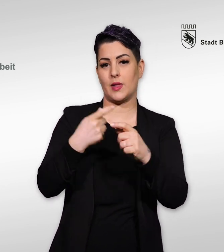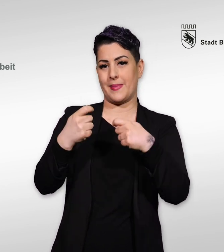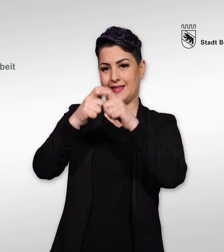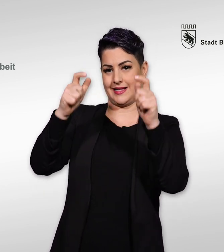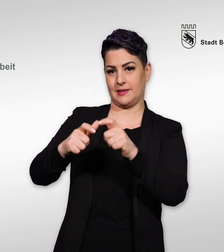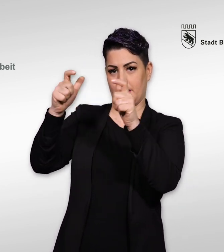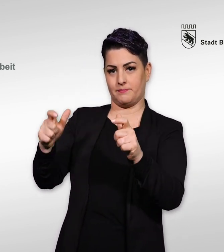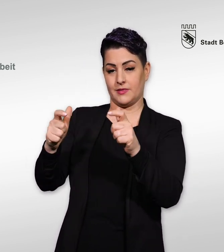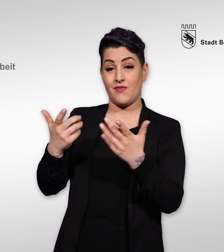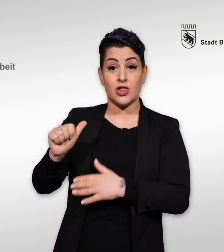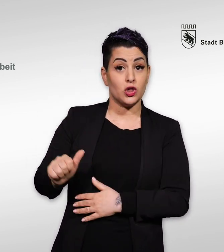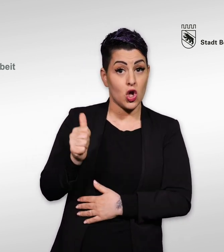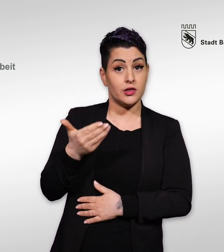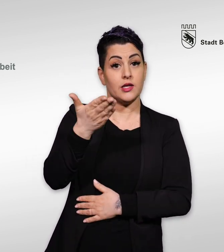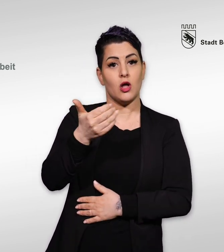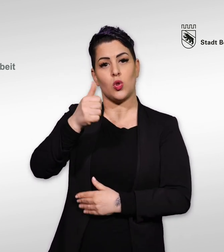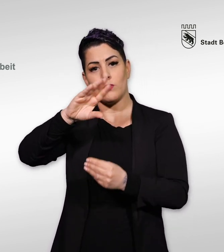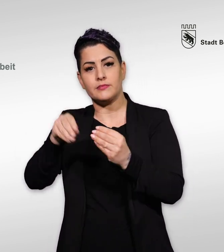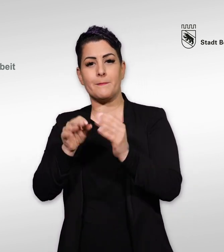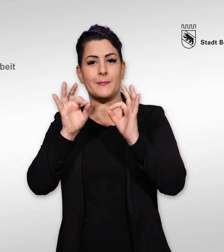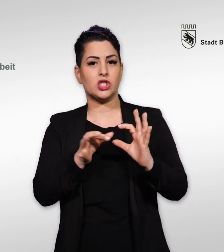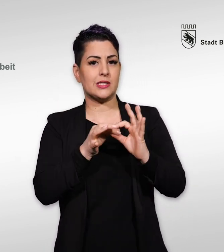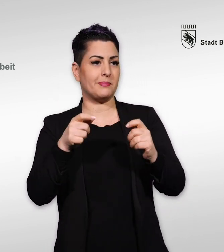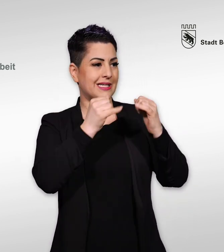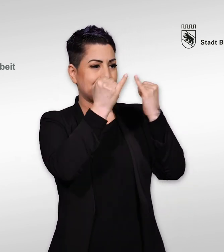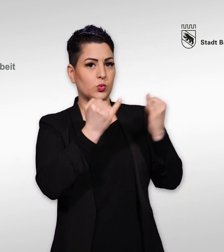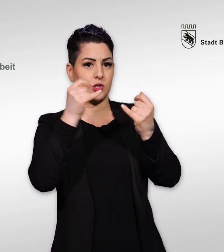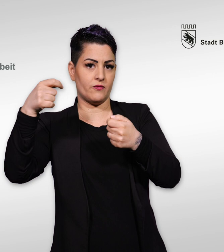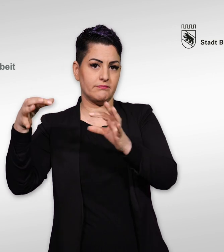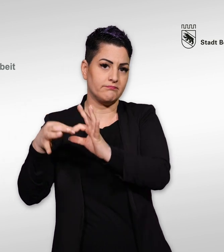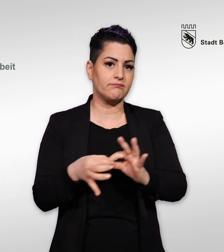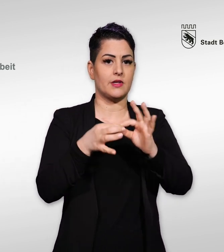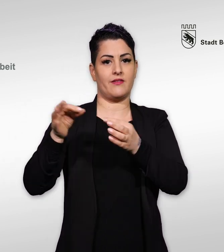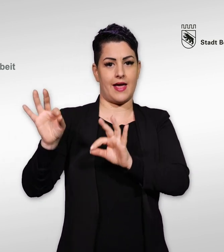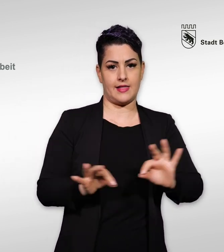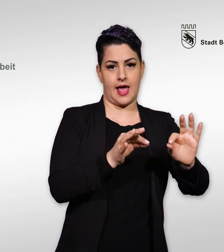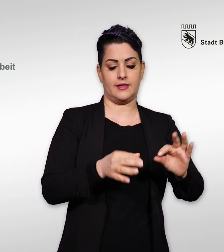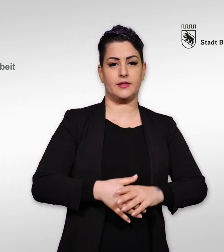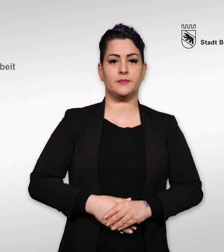und Betriebe an und wird Sie, falls nötig, an entsprechende Institutionen weiterleiten.